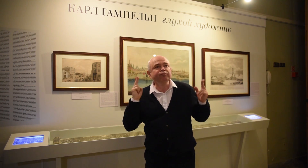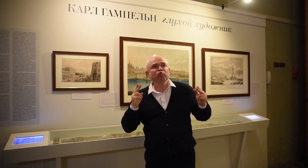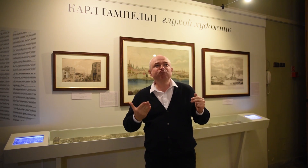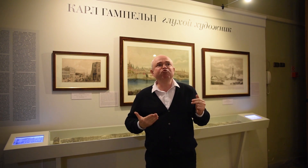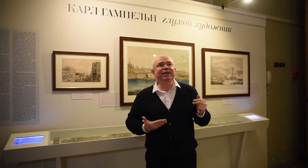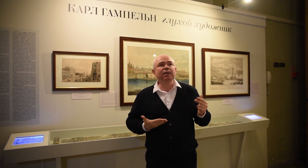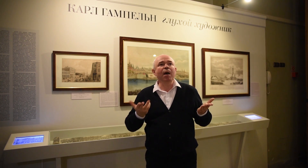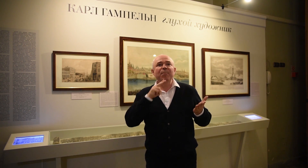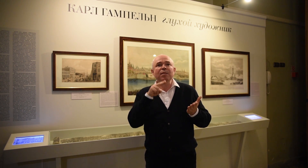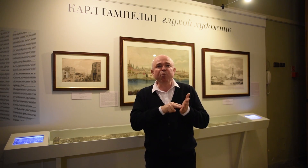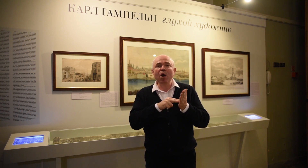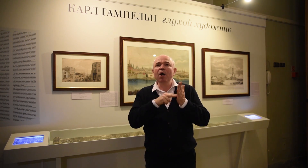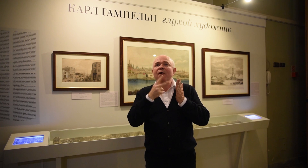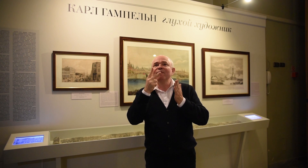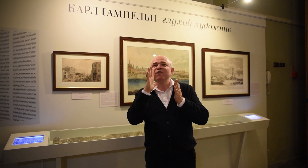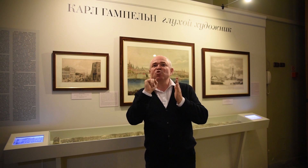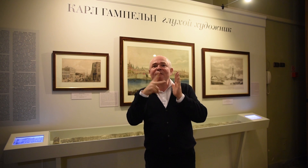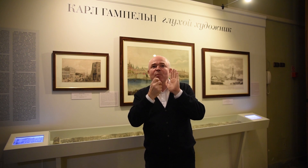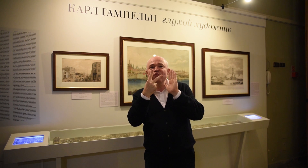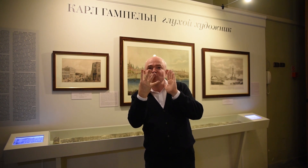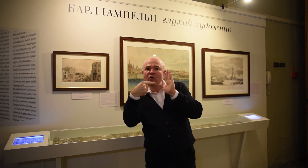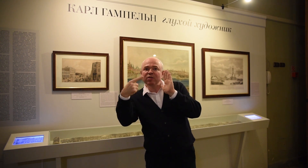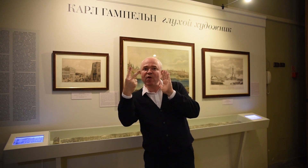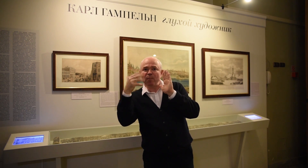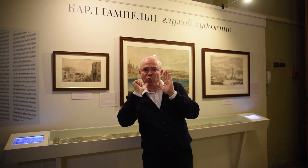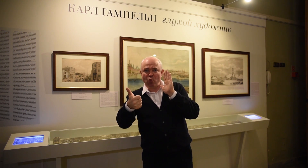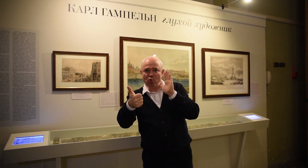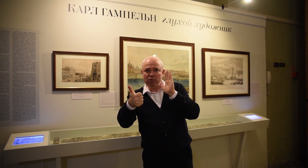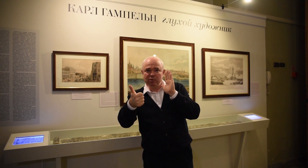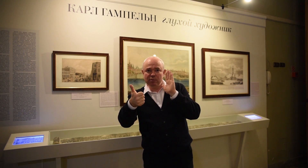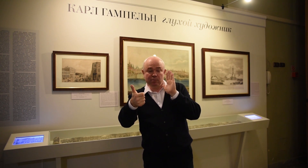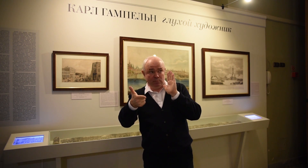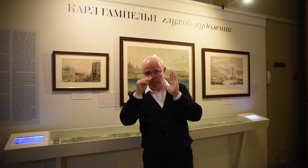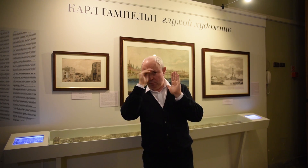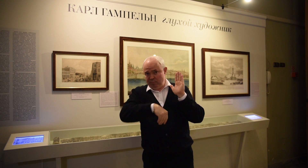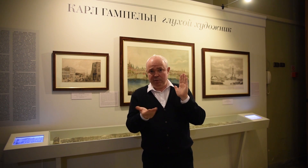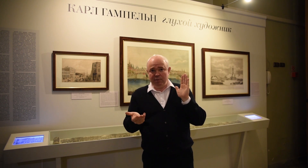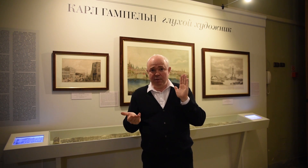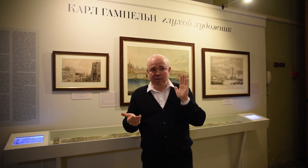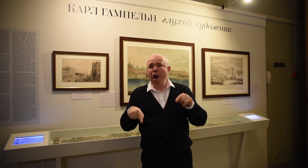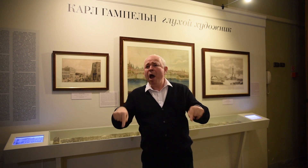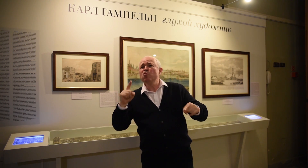Здесь дан срез жизни в Петербурге 1824-1825 гг. Занимательно!